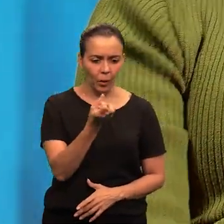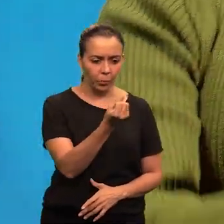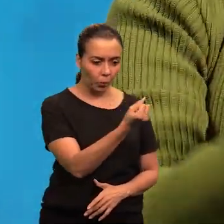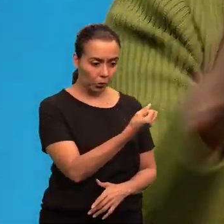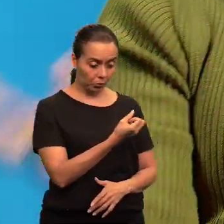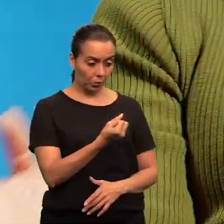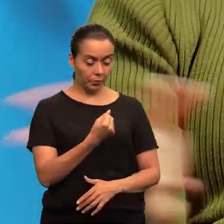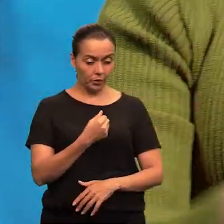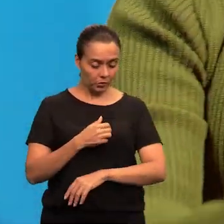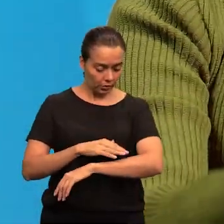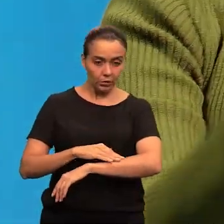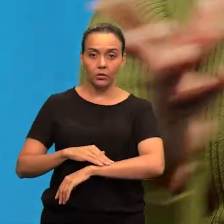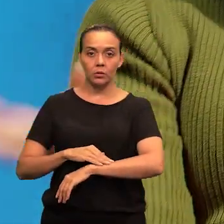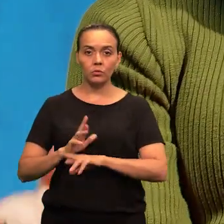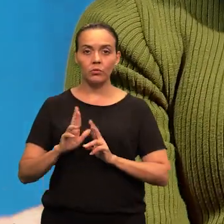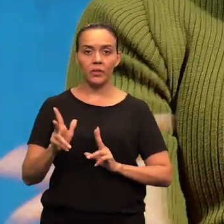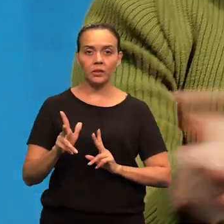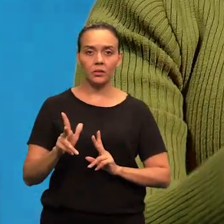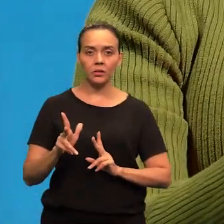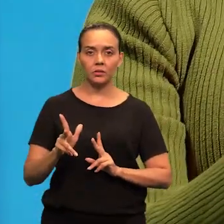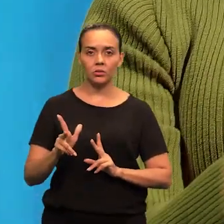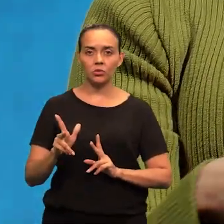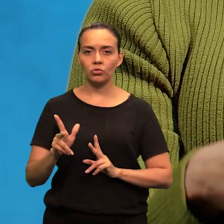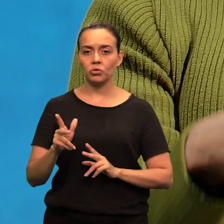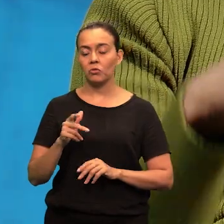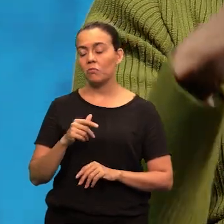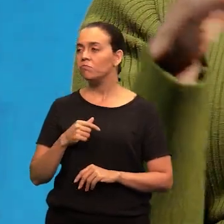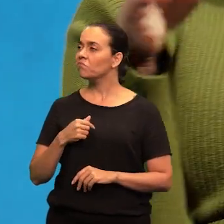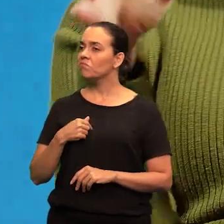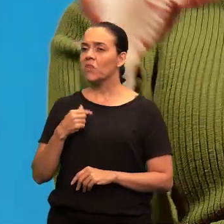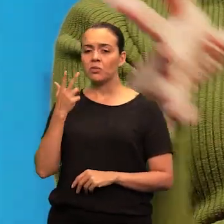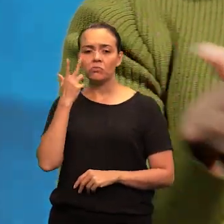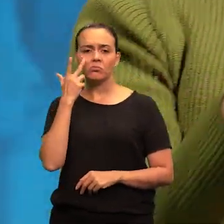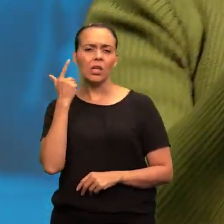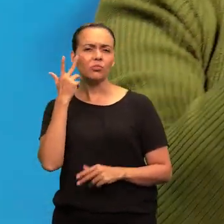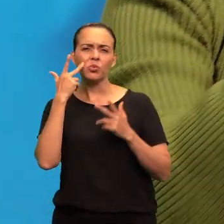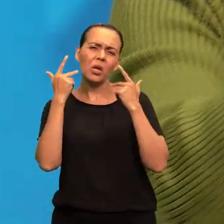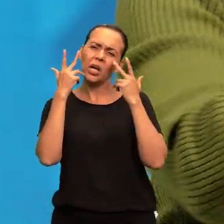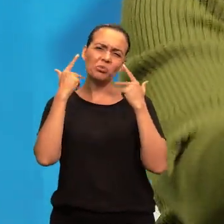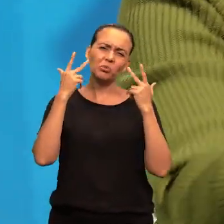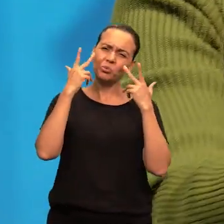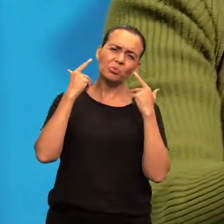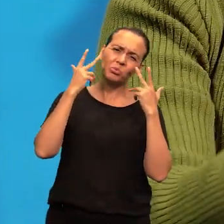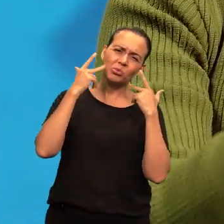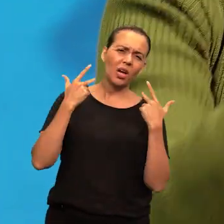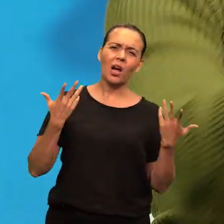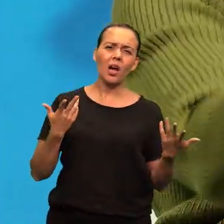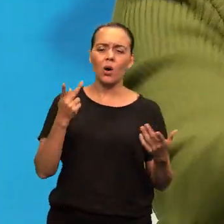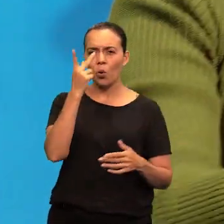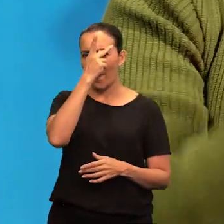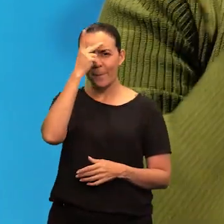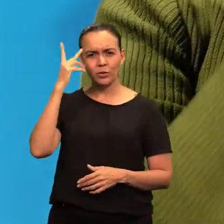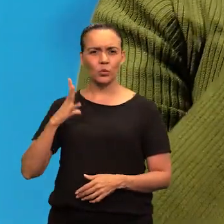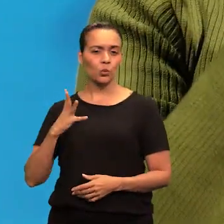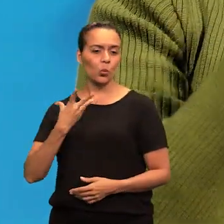A gente chegar num lugar e achar que é natural determinados corpos, pessoas trans,